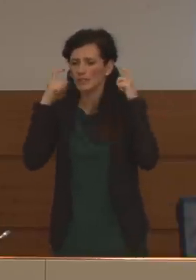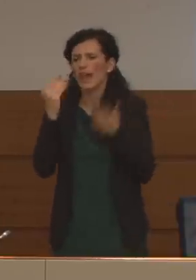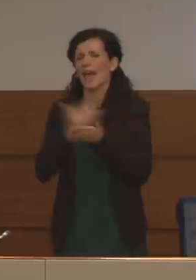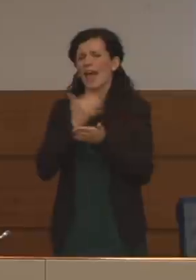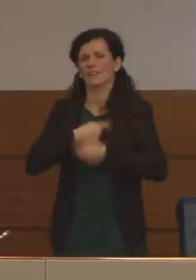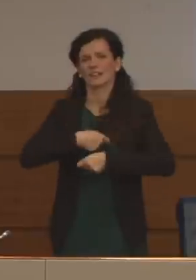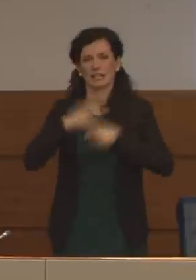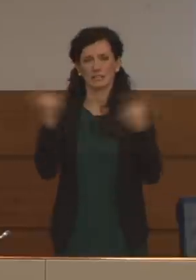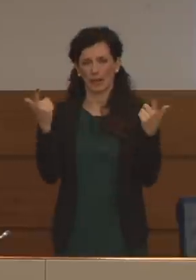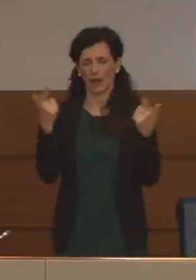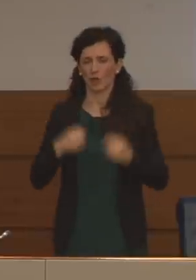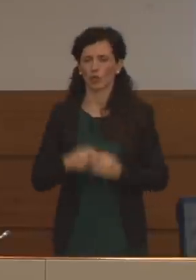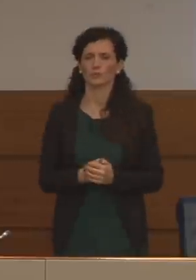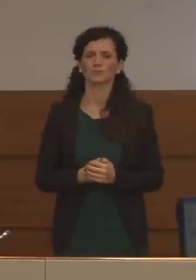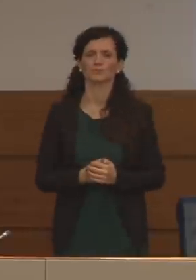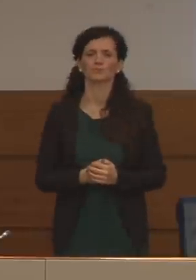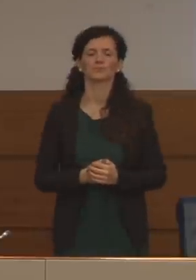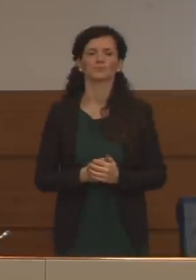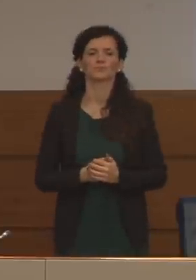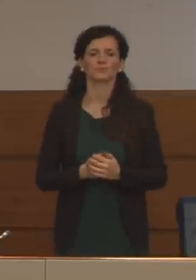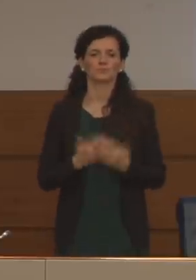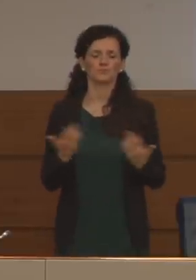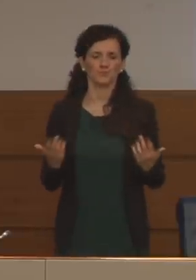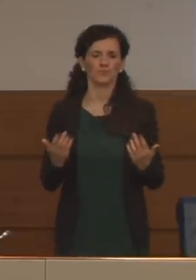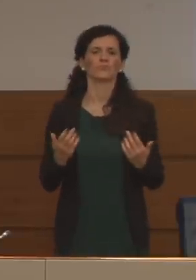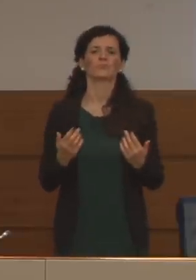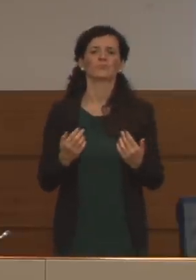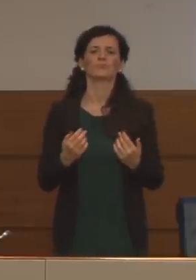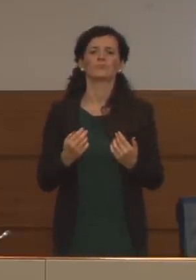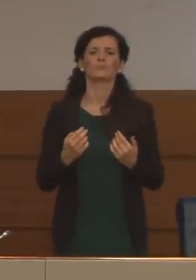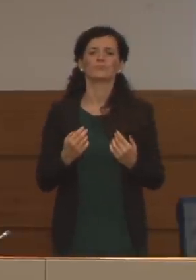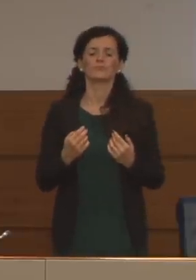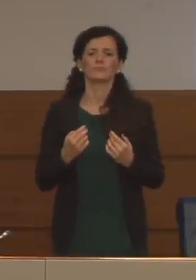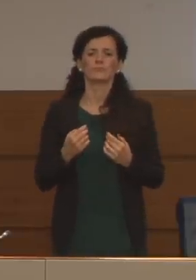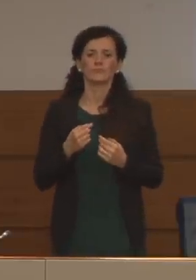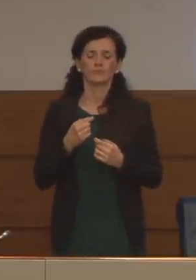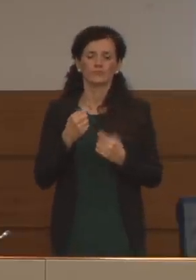Sul primo punto è una questione che ormai ci accompagna da